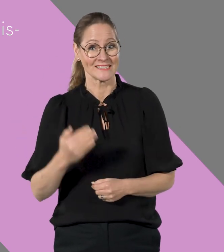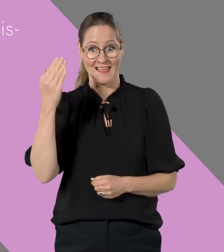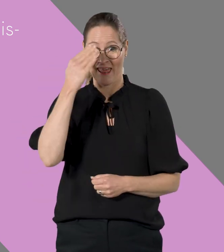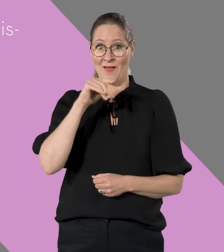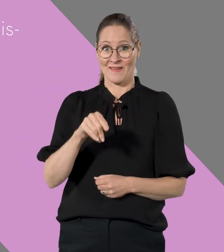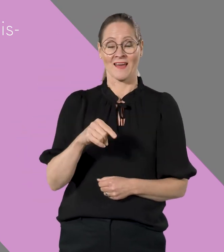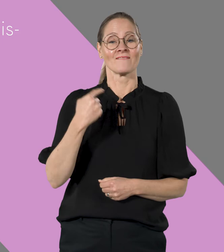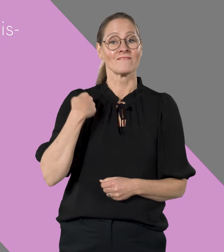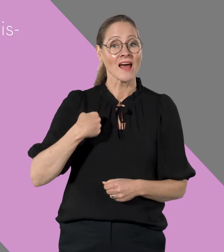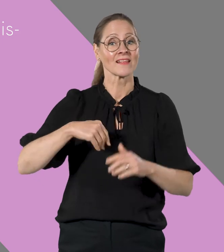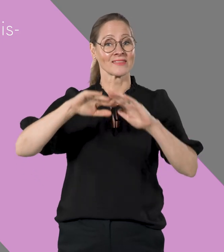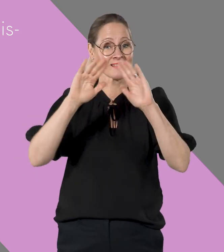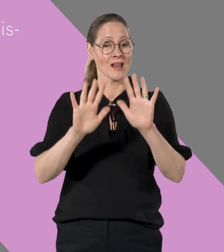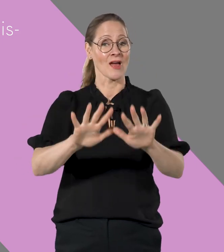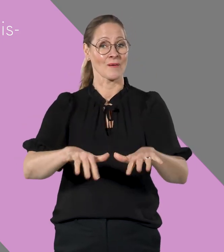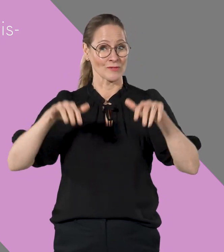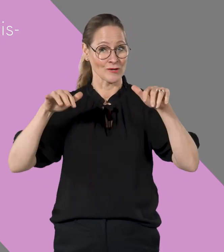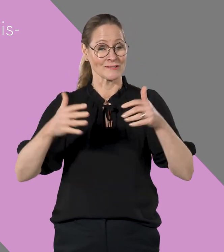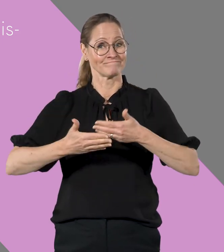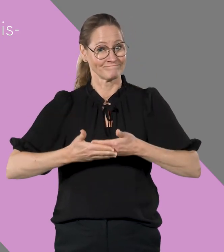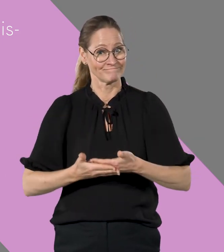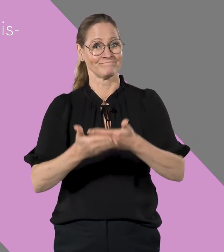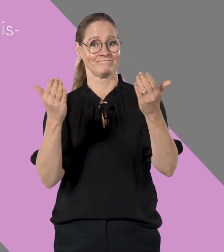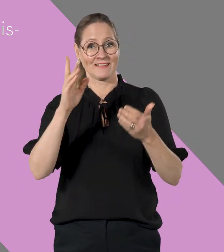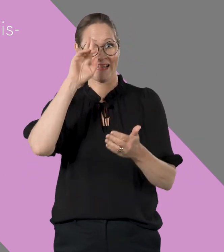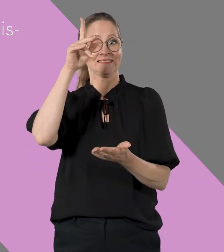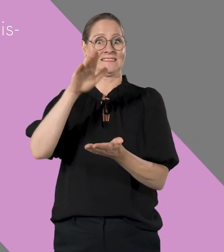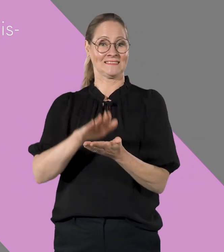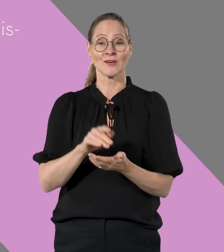kun elokuva esitetään Valkean talon auditoriossa Helsingissä -